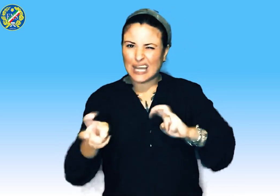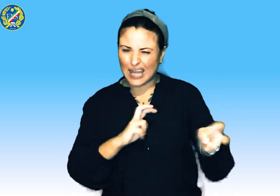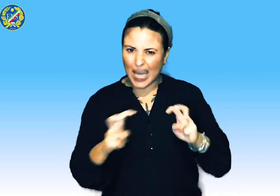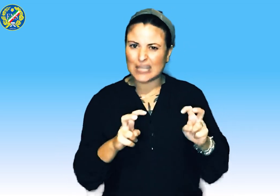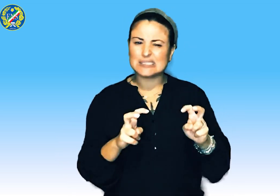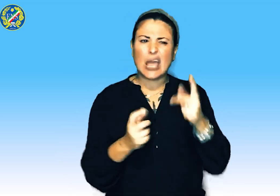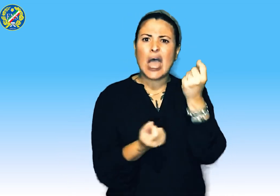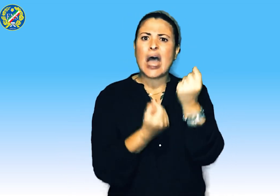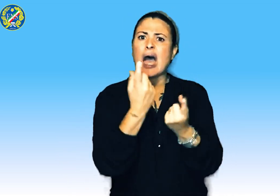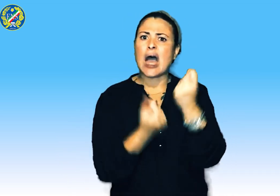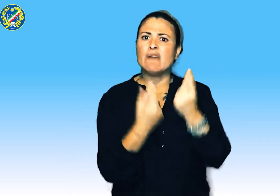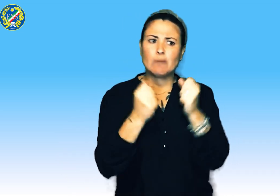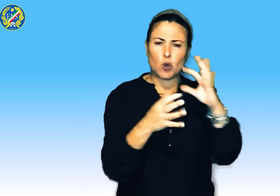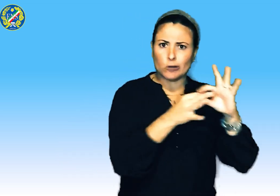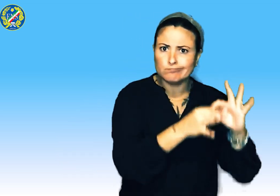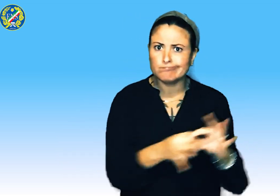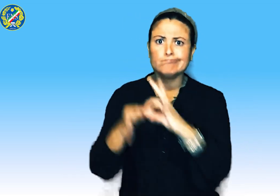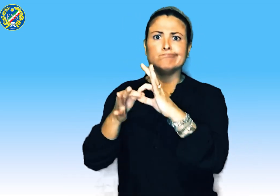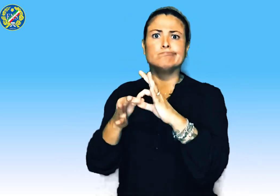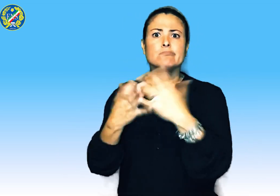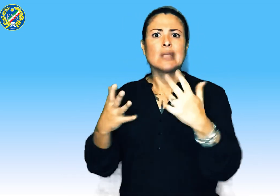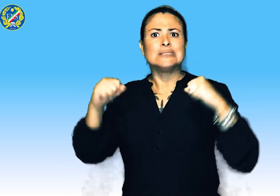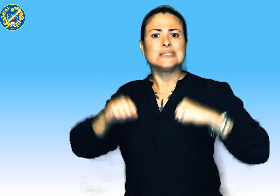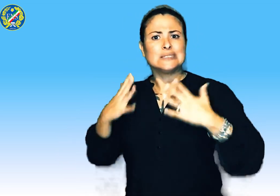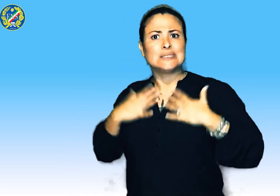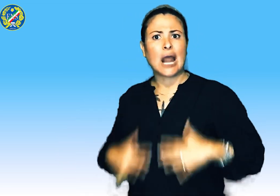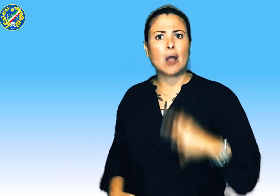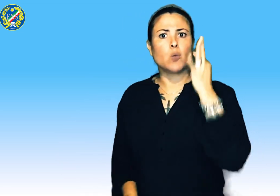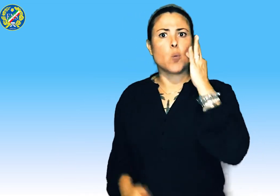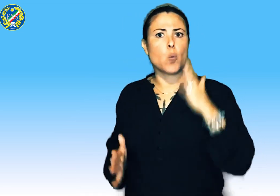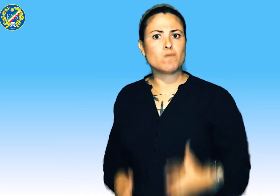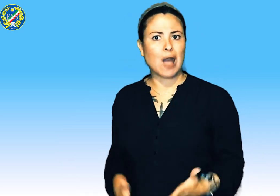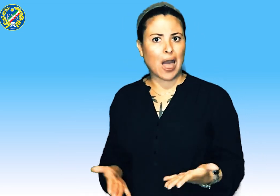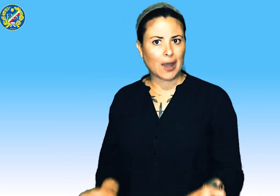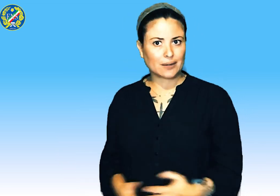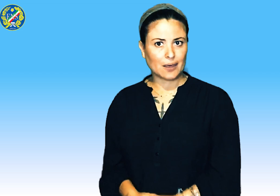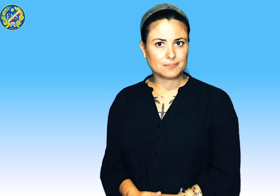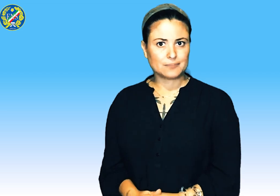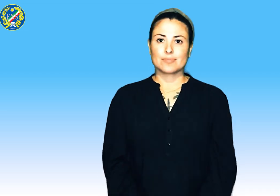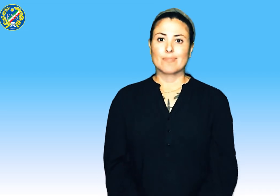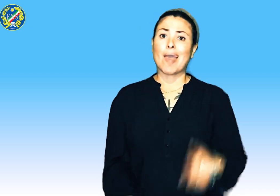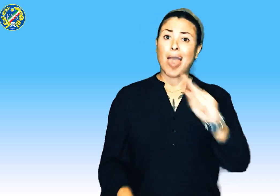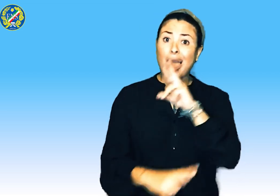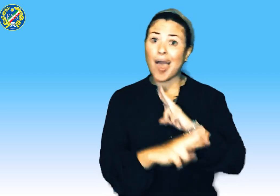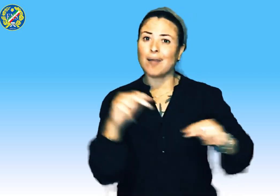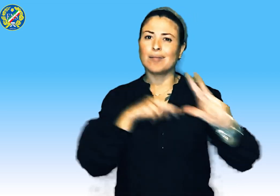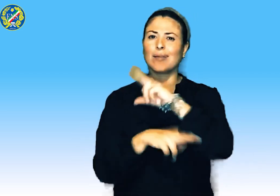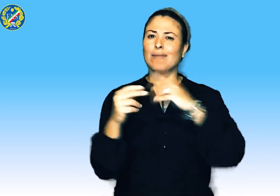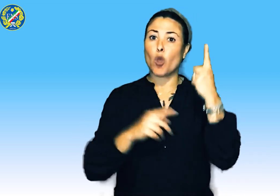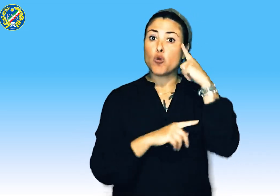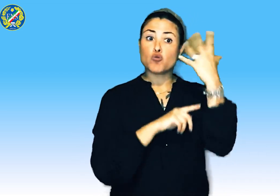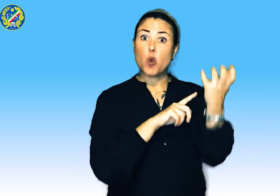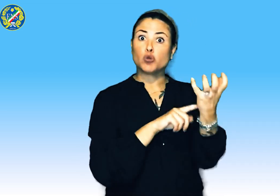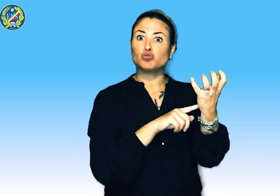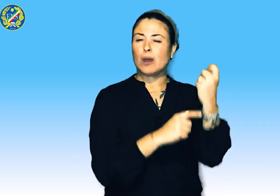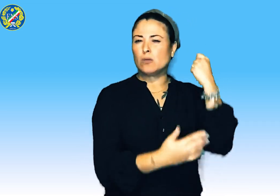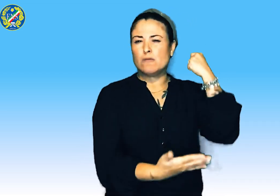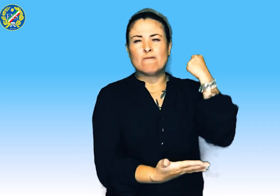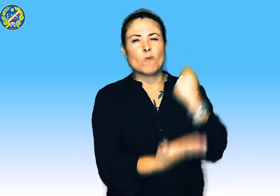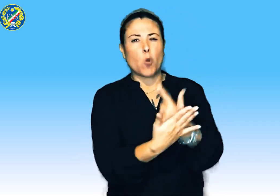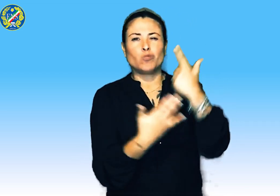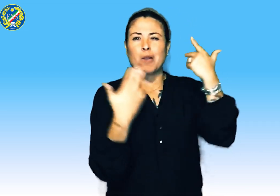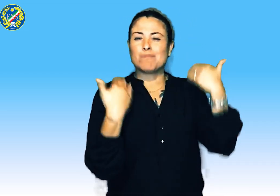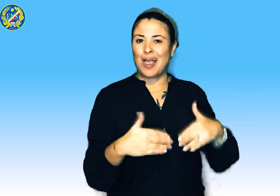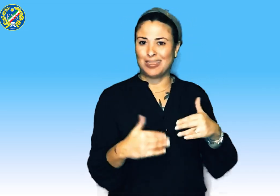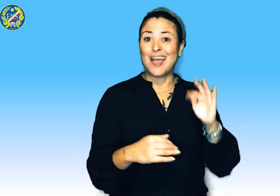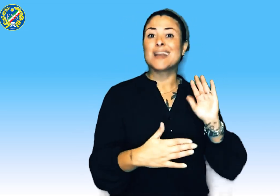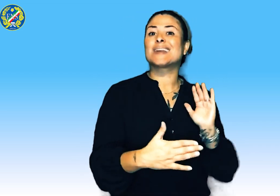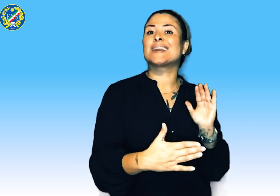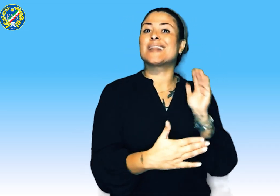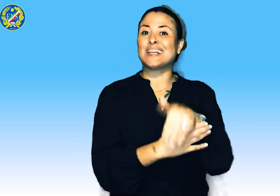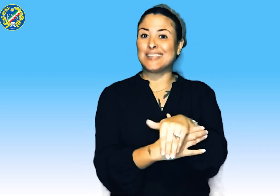cercherò di dare alcune risposte a queste domande e discuteremo assieme di concetti generali legati allo stress